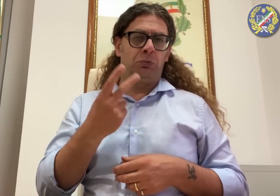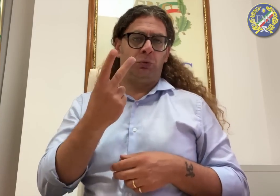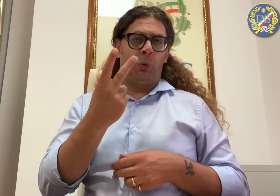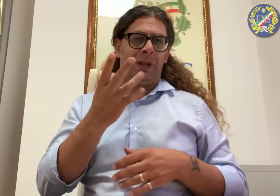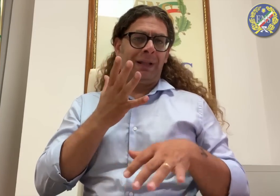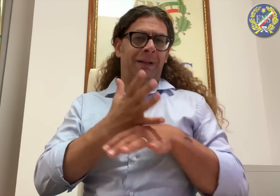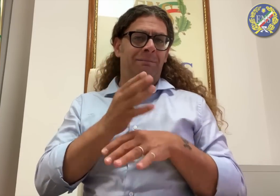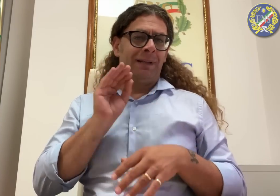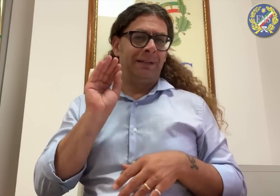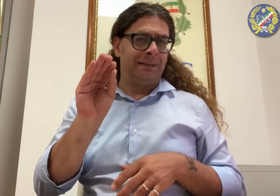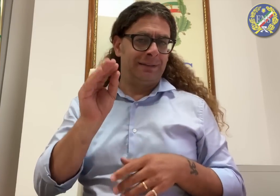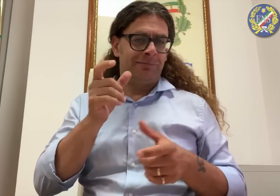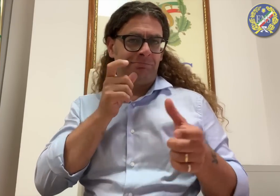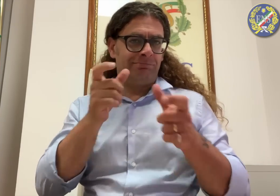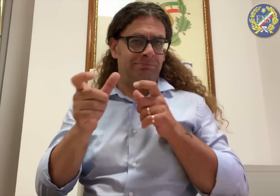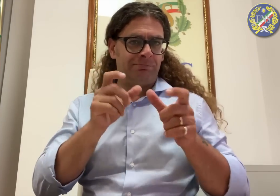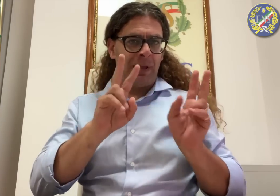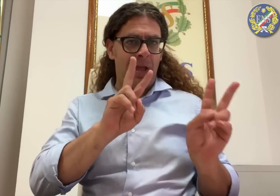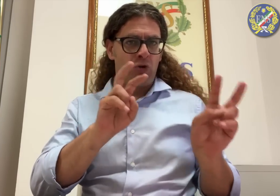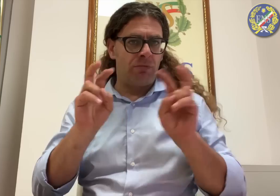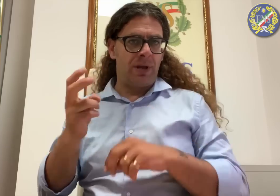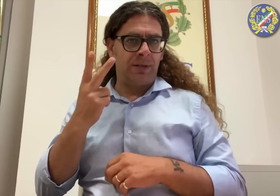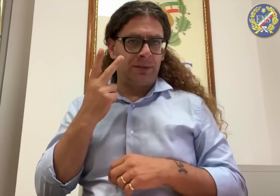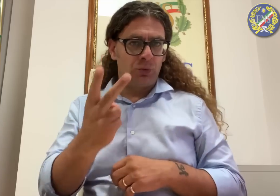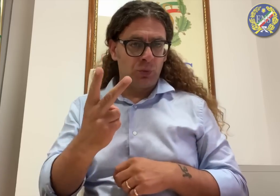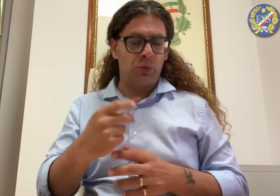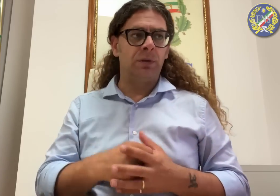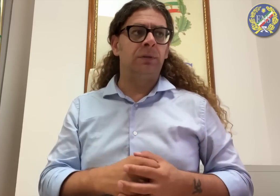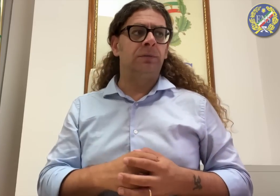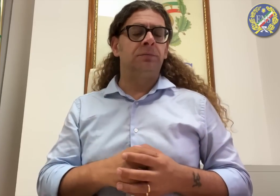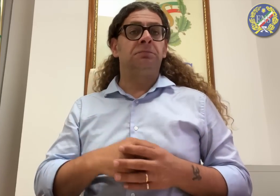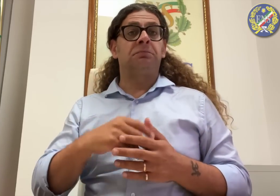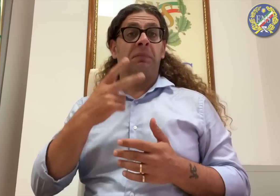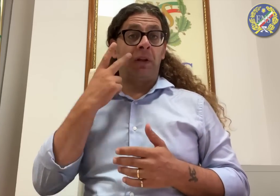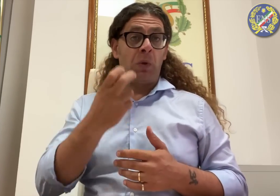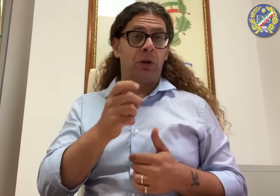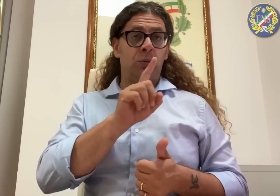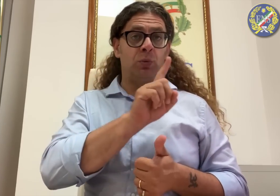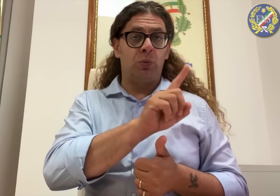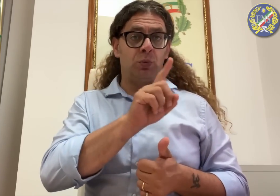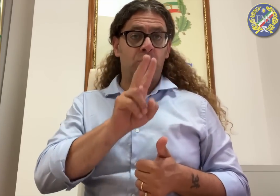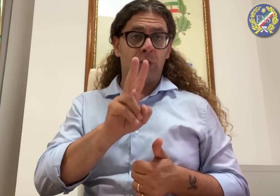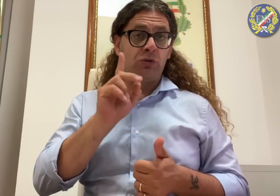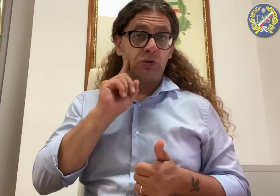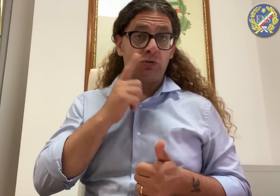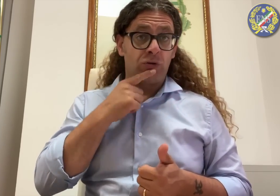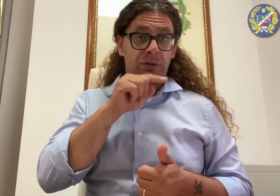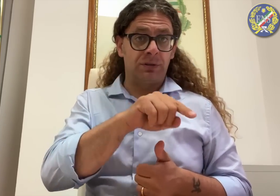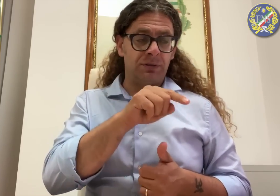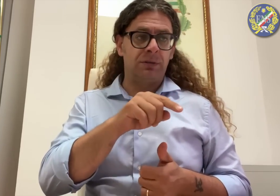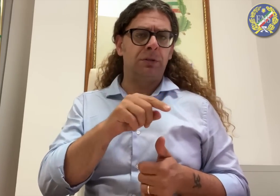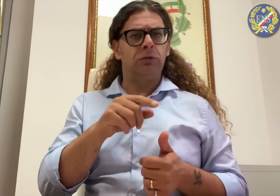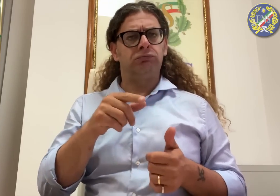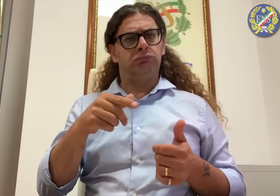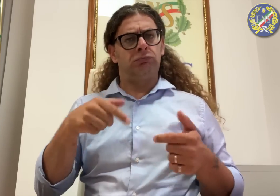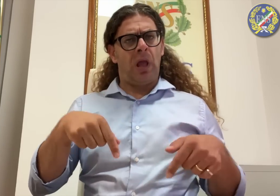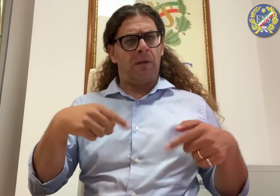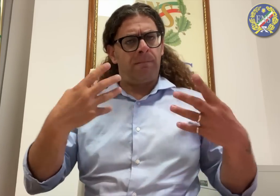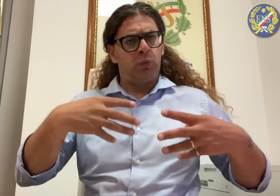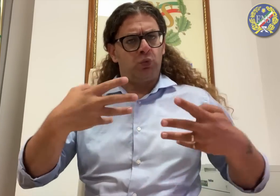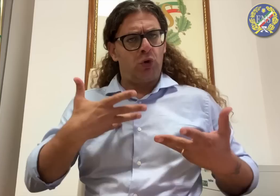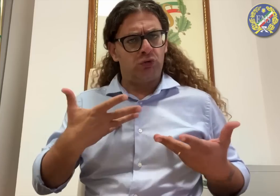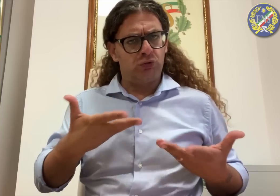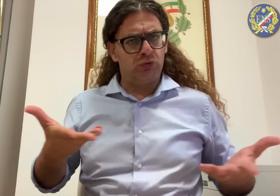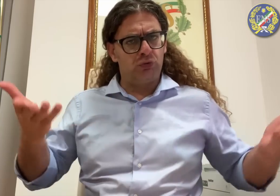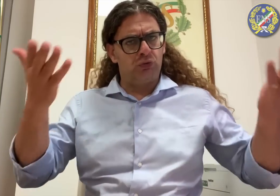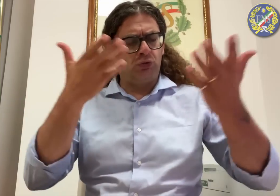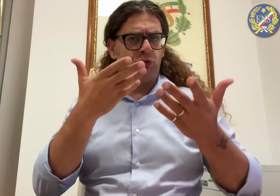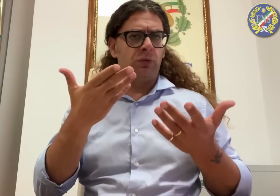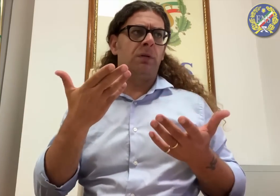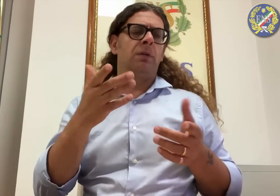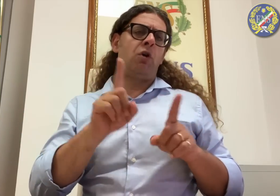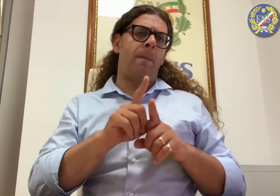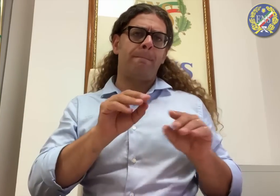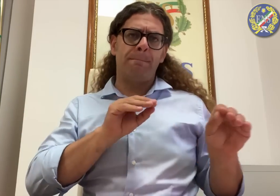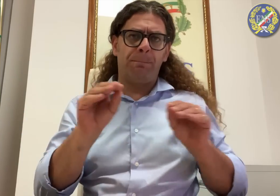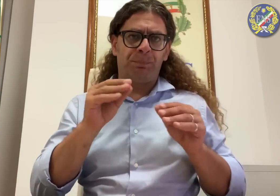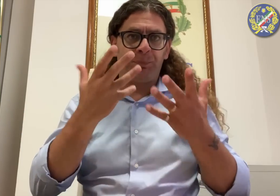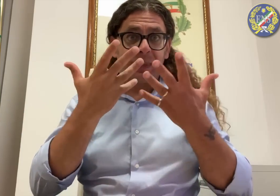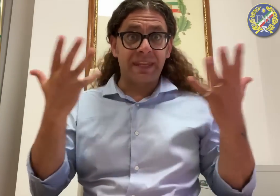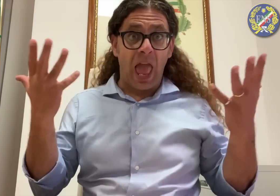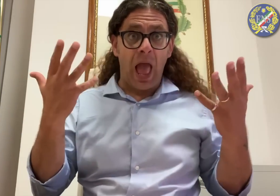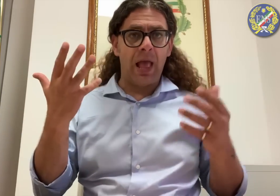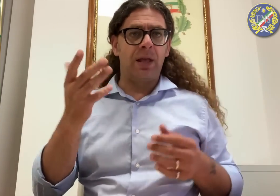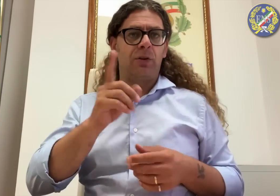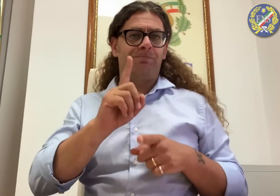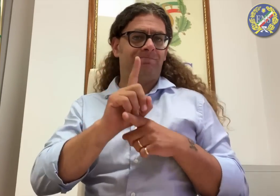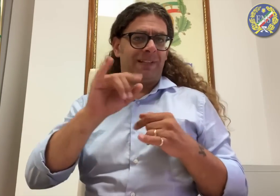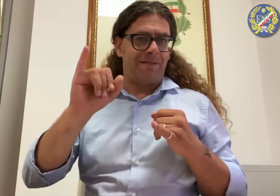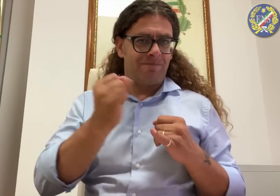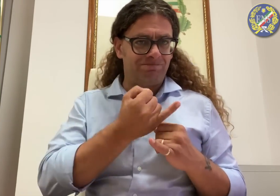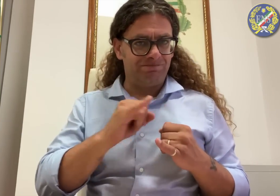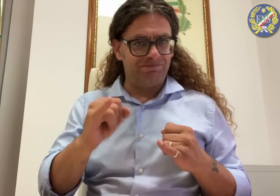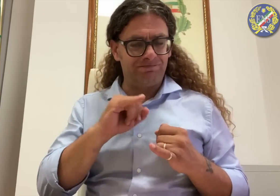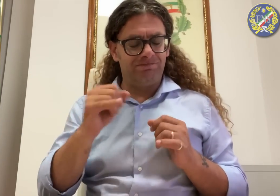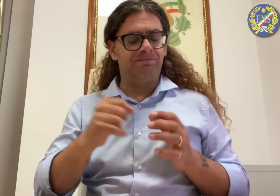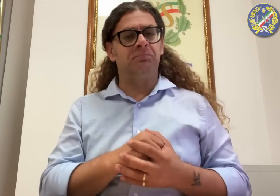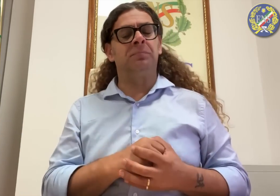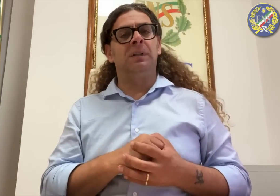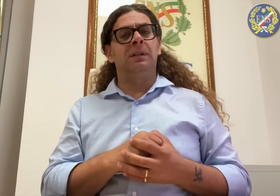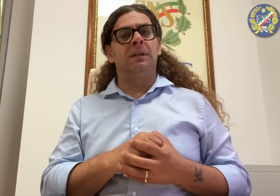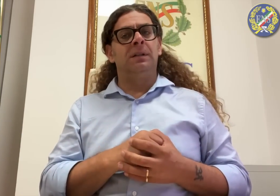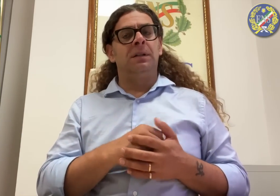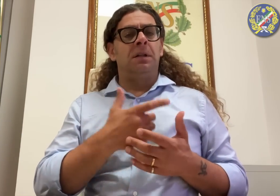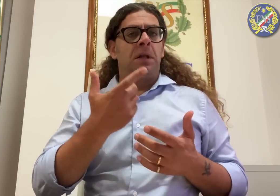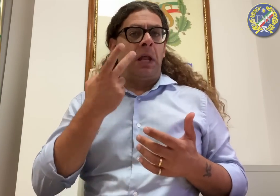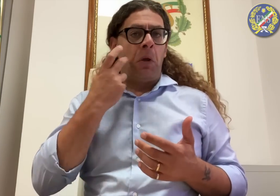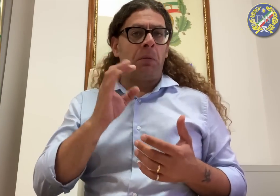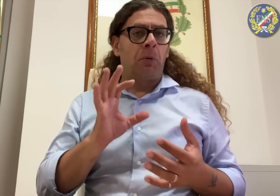in occasione del quale si è discusso di due questioni in particolare: il sistema 112 sordi che è già attivo ma che deve essere perfezionato per quanto riguarda la